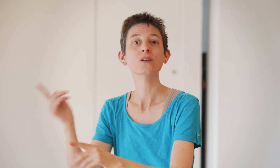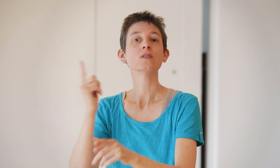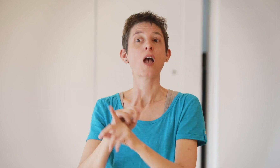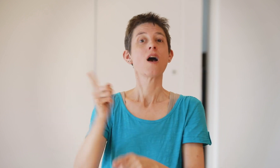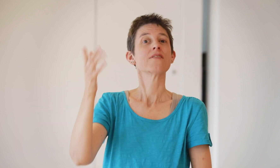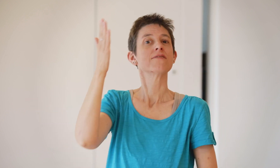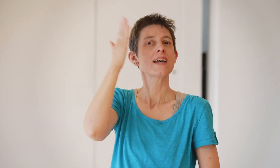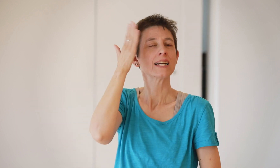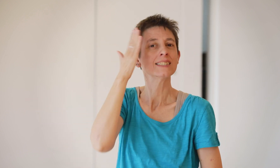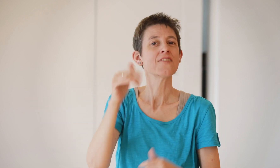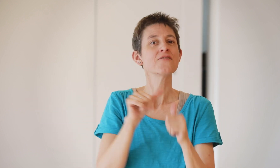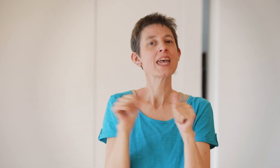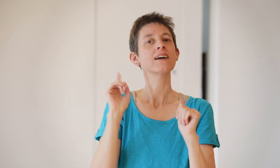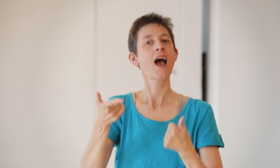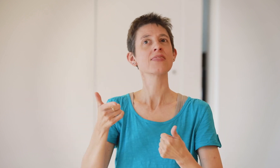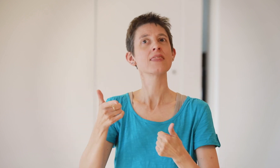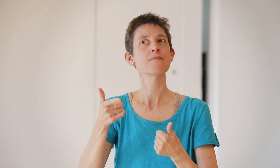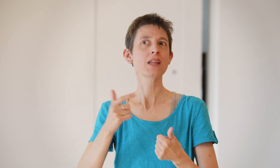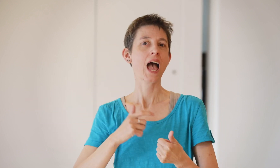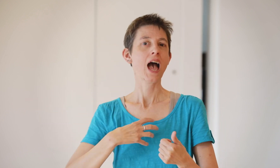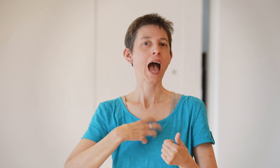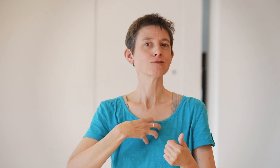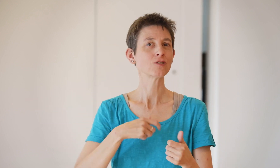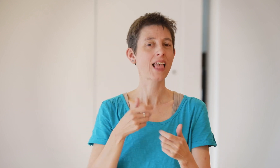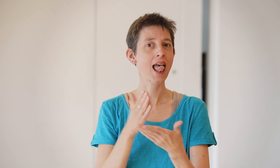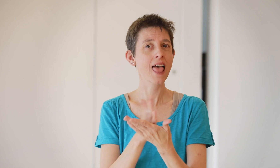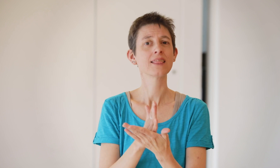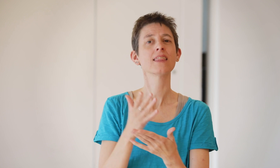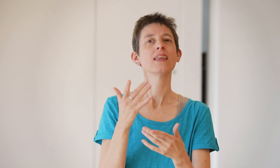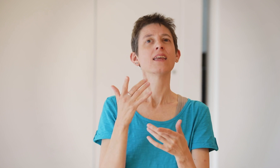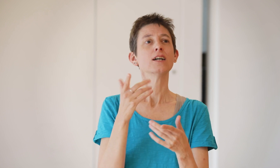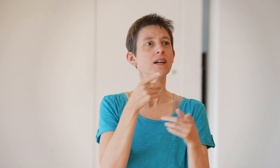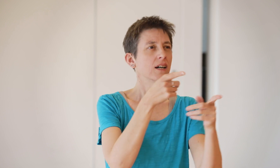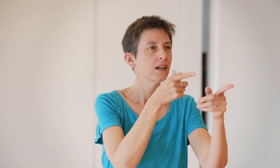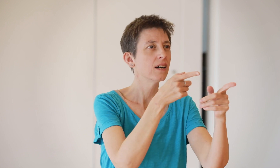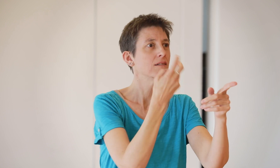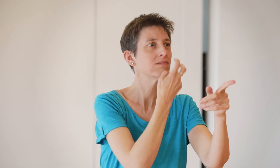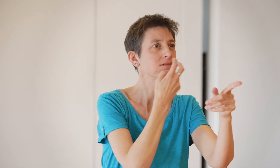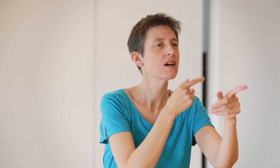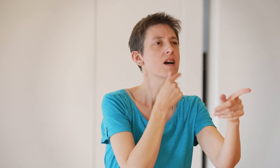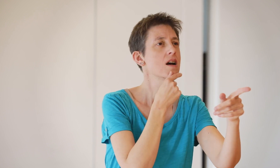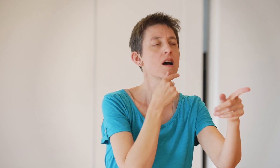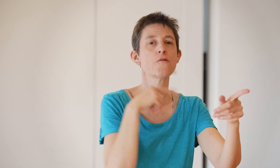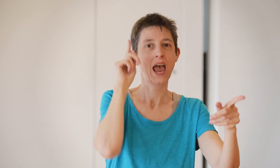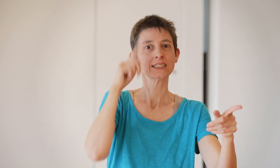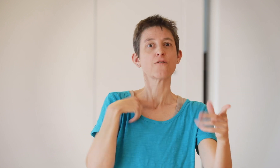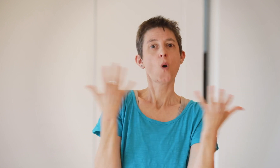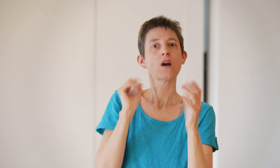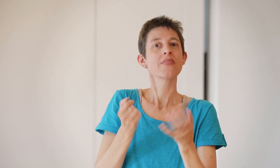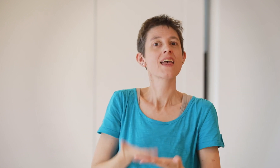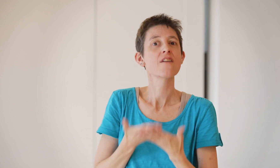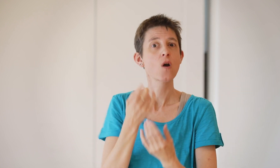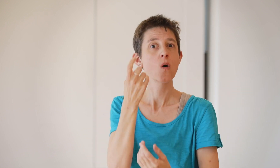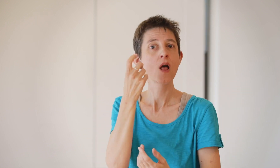Sie wissen auch, wo sie sich Hilfe holen können.